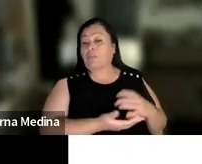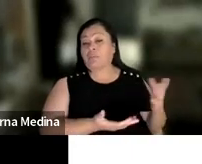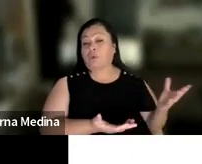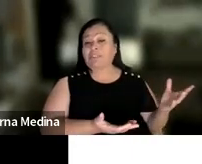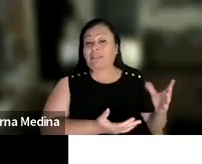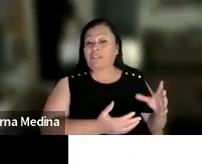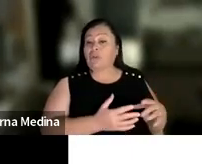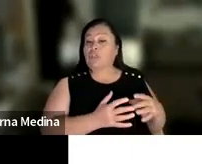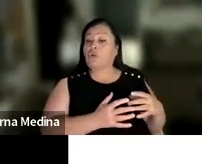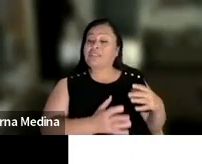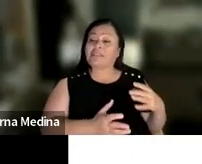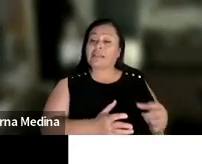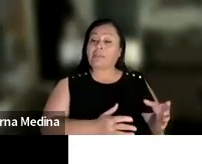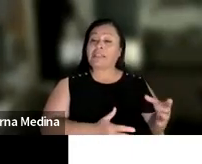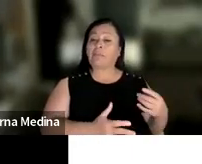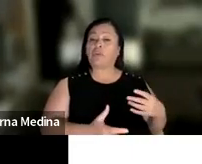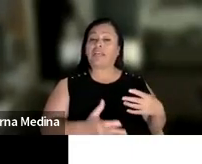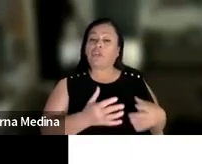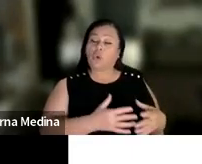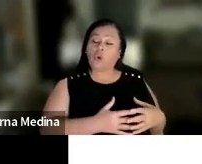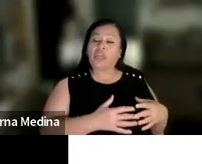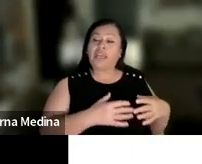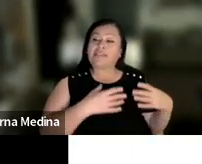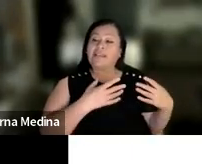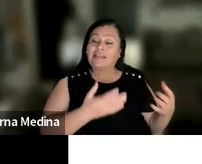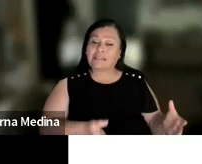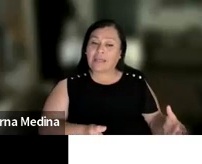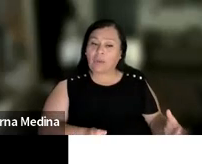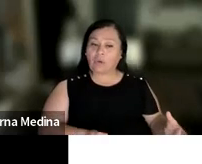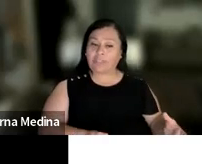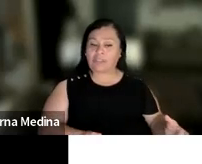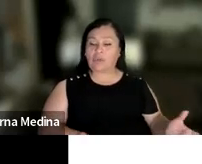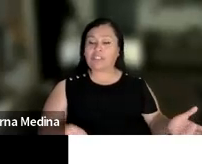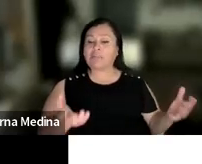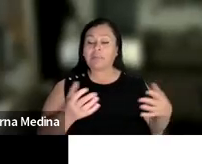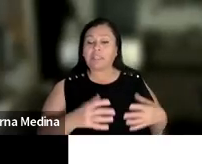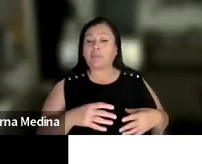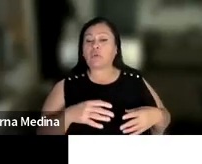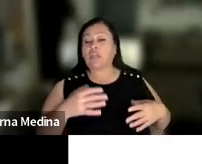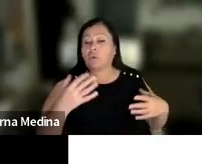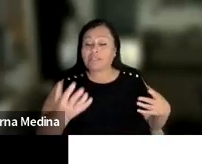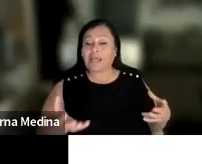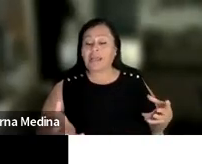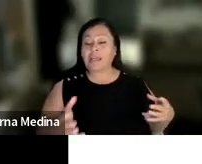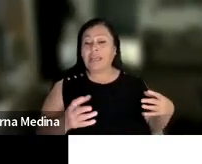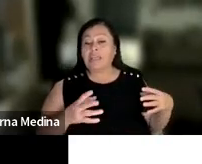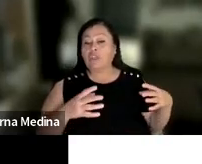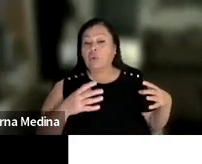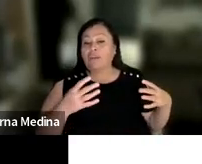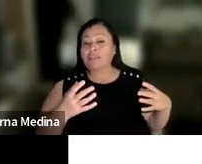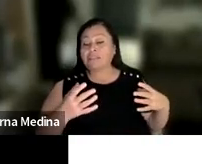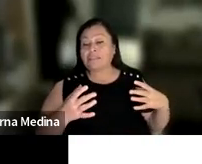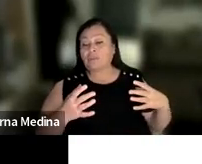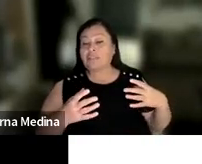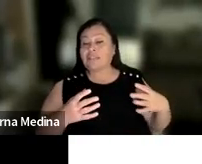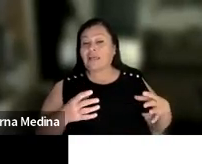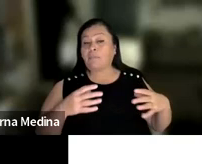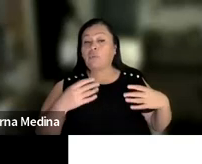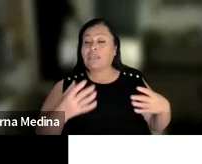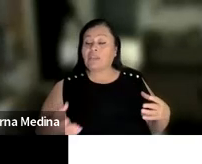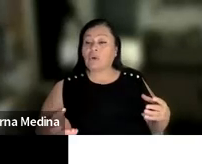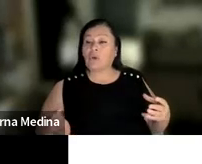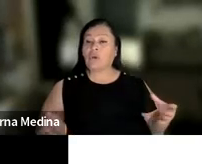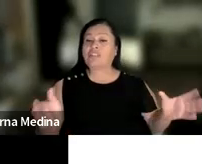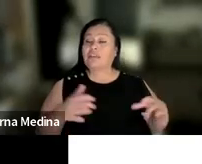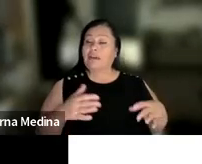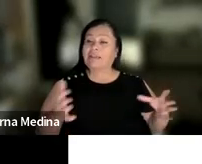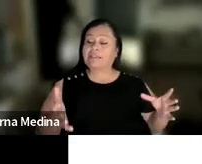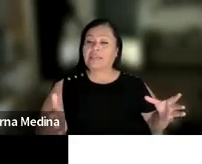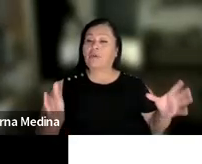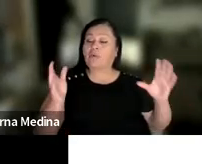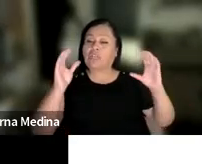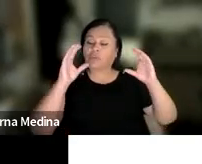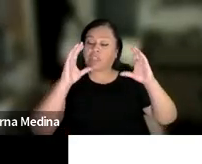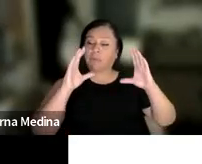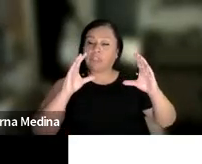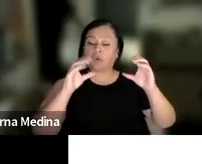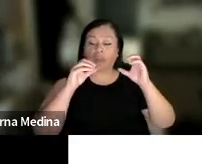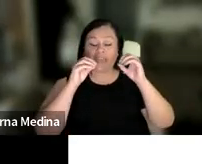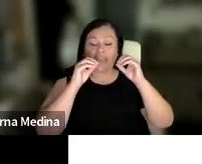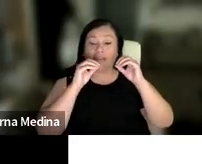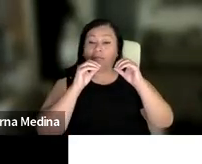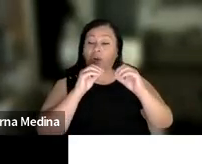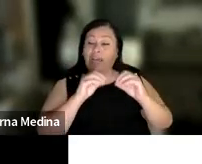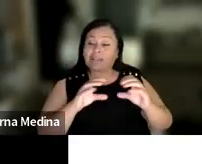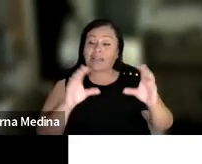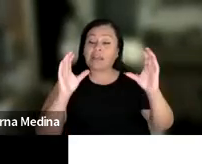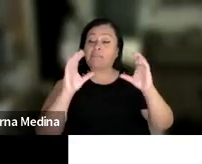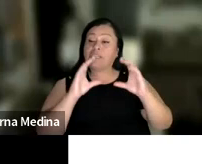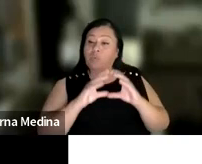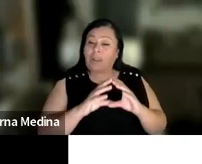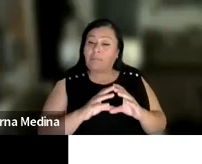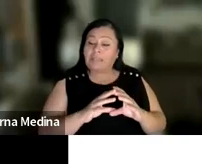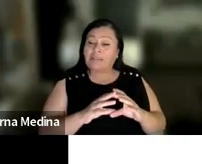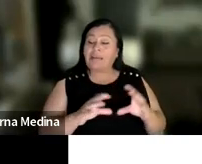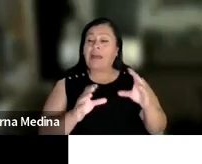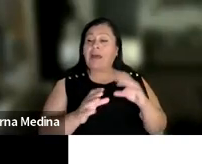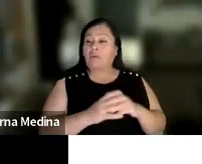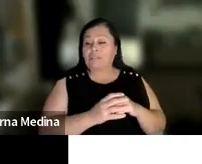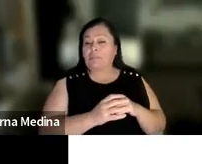No entiende Él no tiene fluidez En esa conversación. Se desconecta o no presta atención y no necesariamente porque no está interesado en la conversación, es simplemente porque no está, no es no está pudiendo llevar ese hilo.